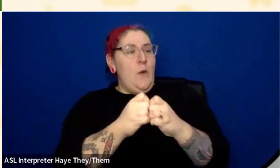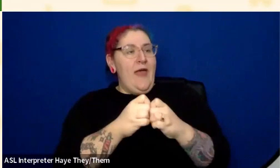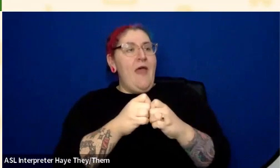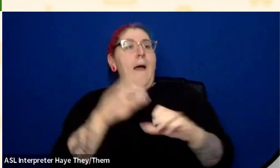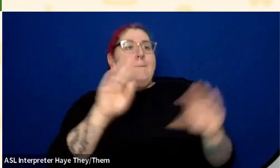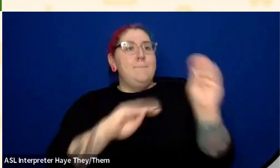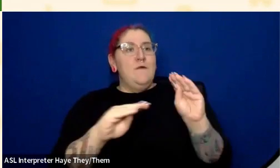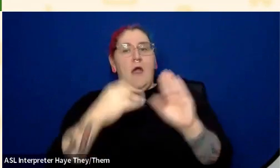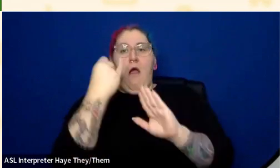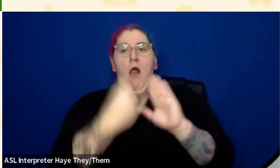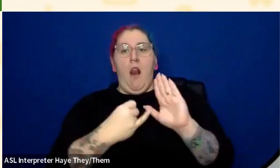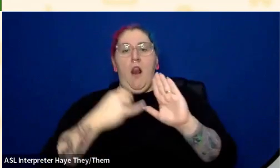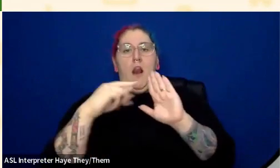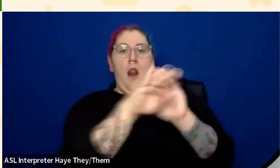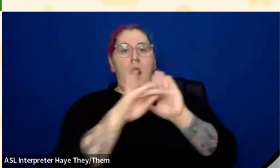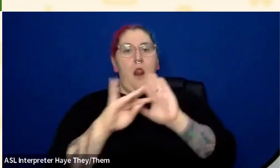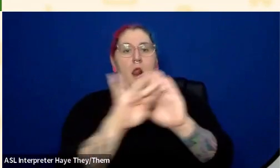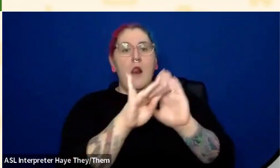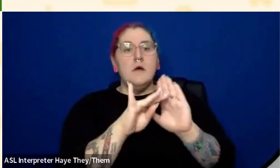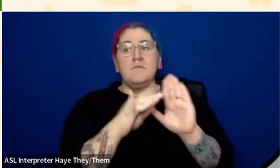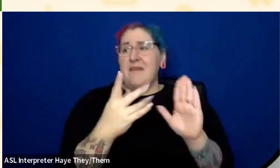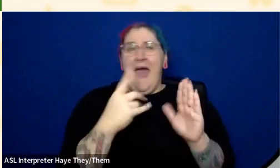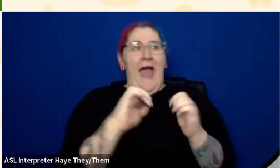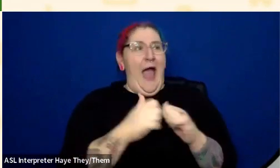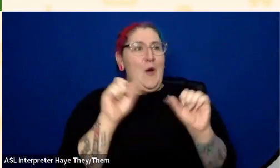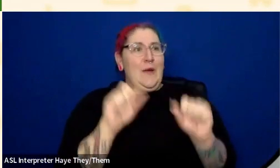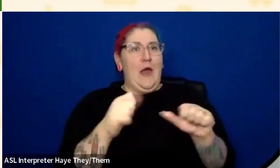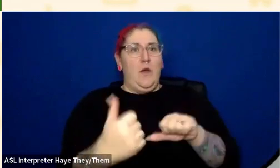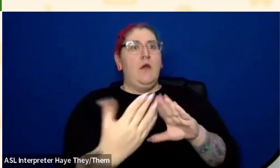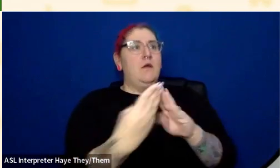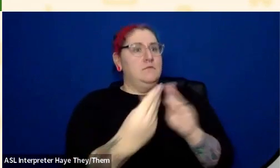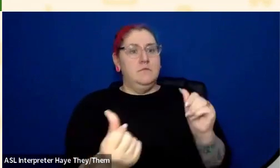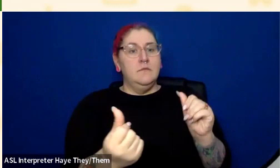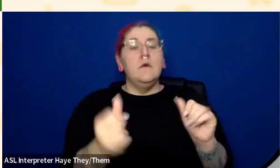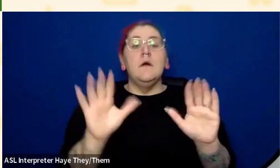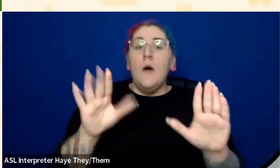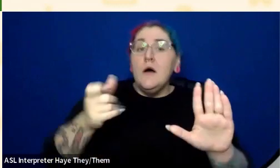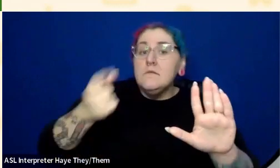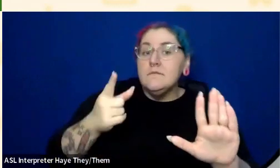Como dice aquí en la diapositiva, las animaciones pueden presentar una variedad de barreras o problemas para los visitantes del sitio web.